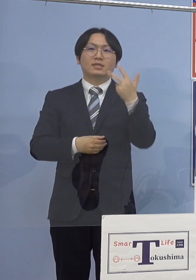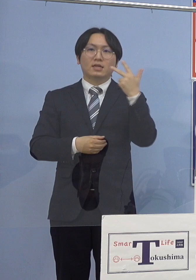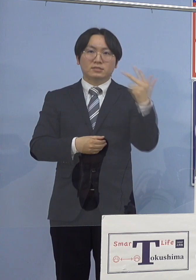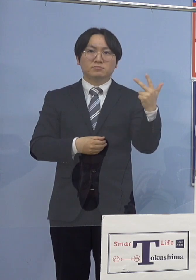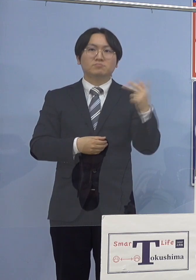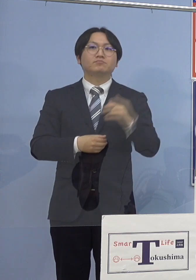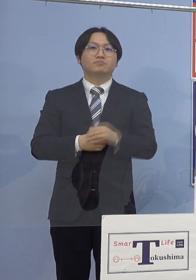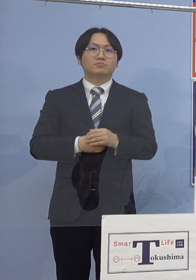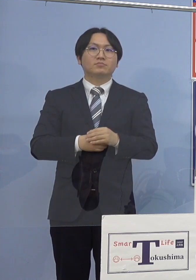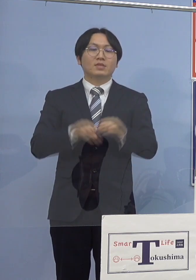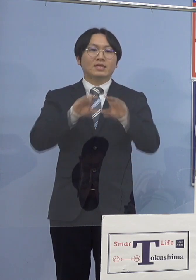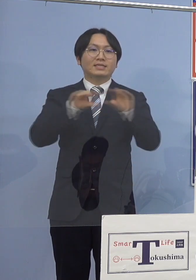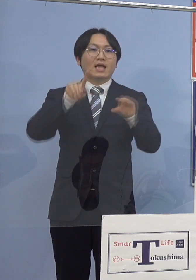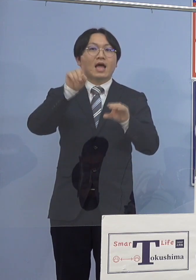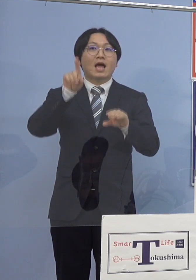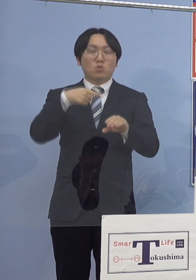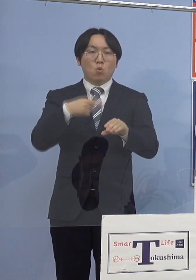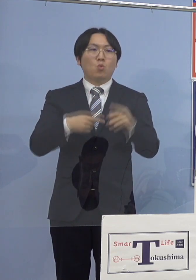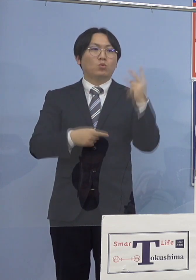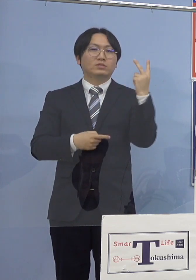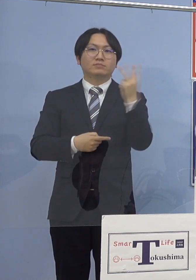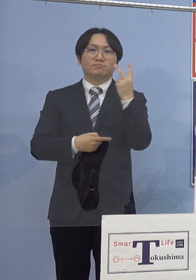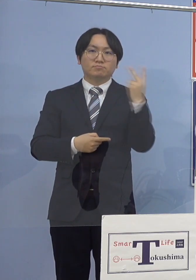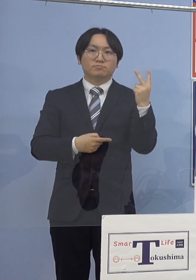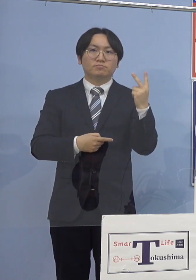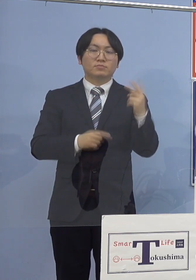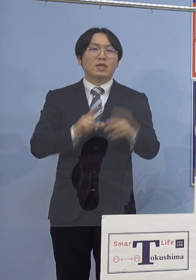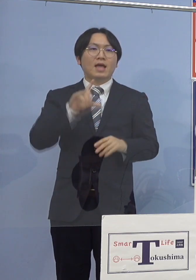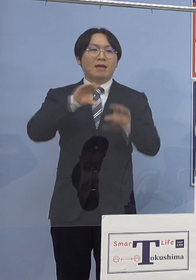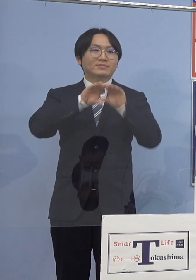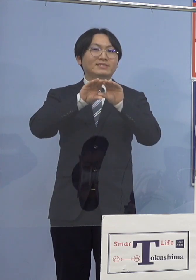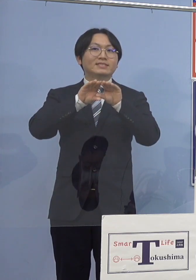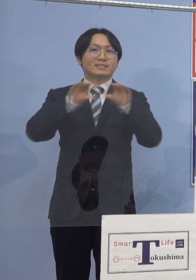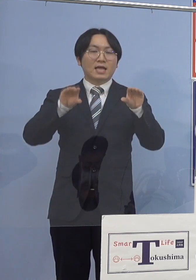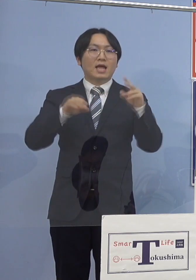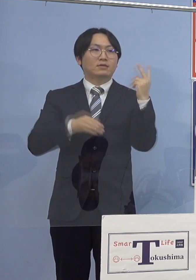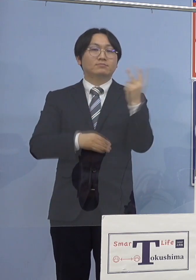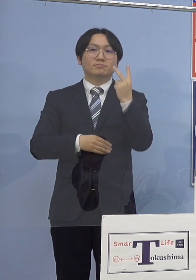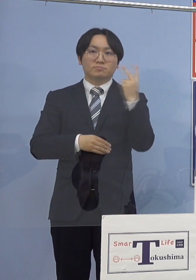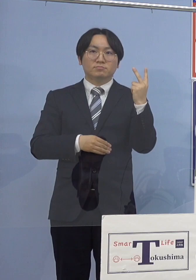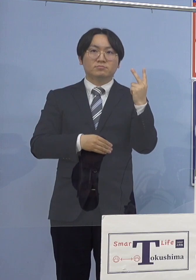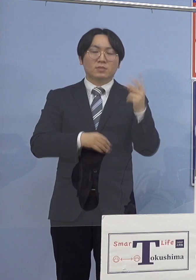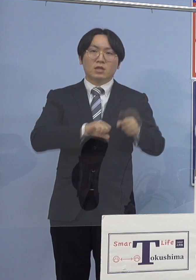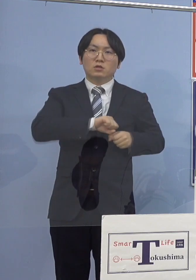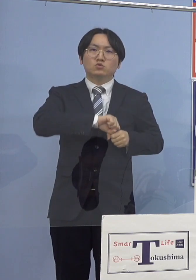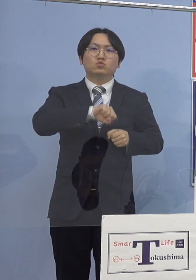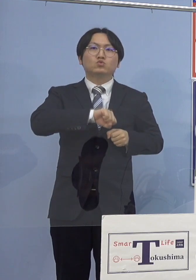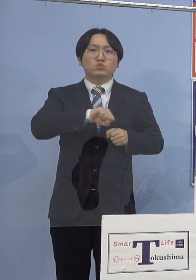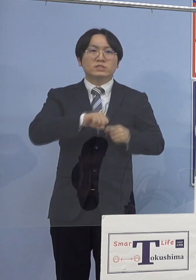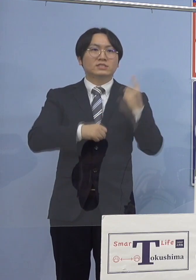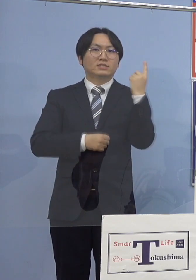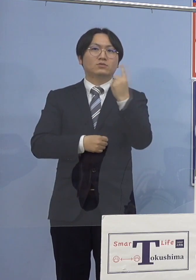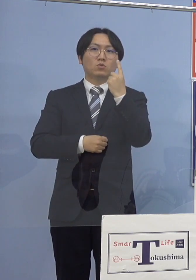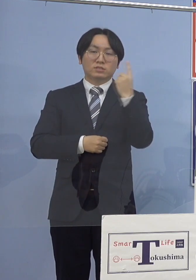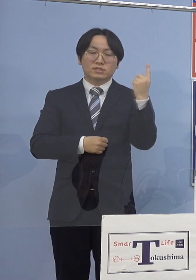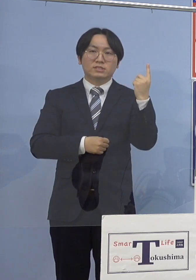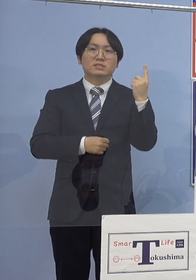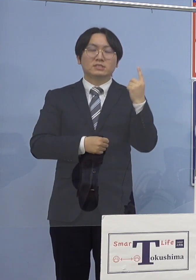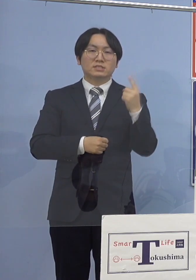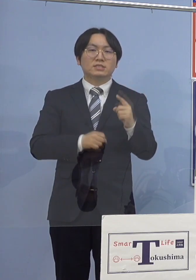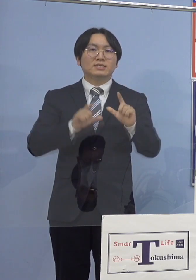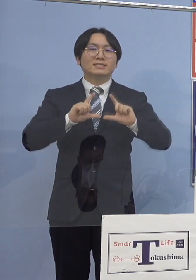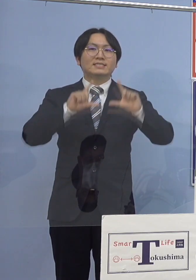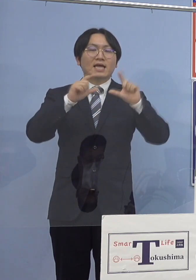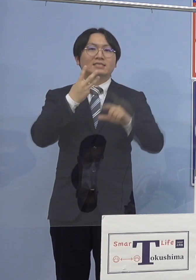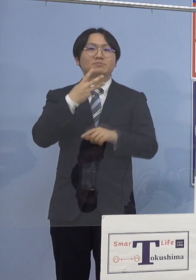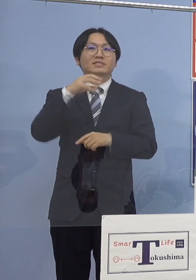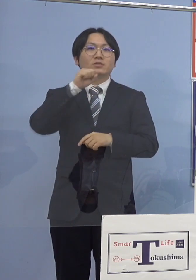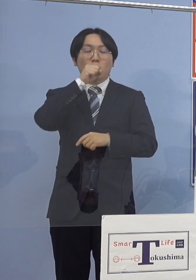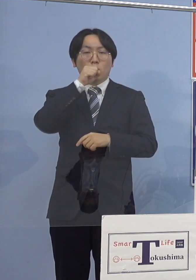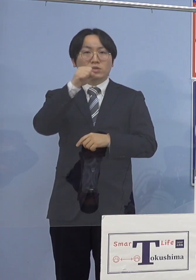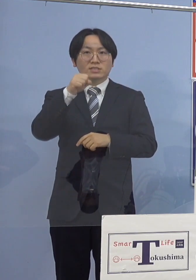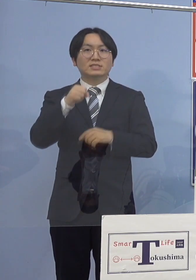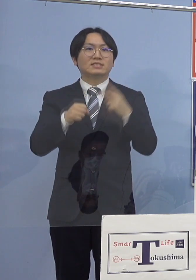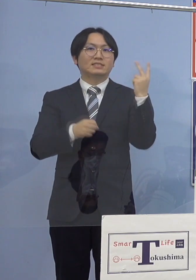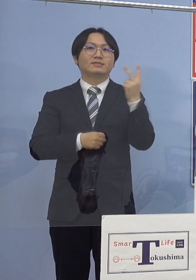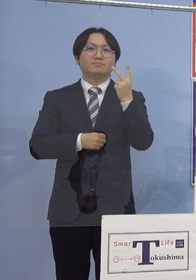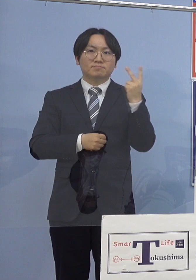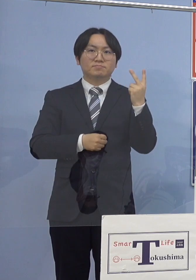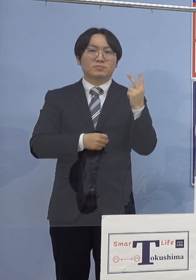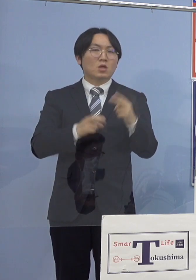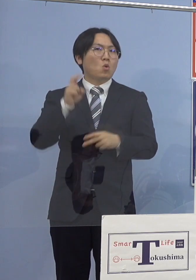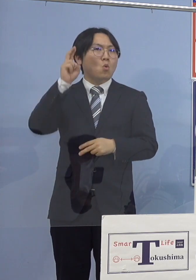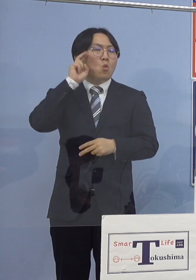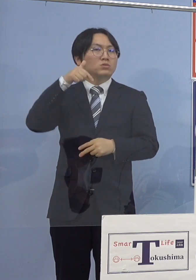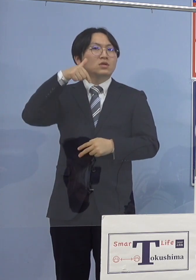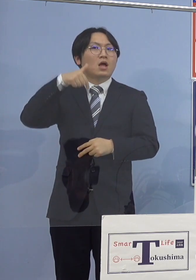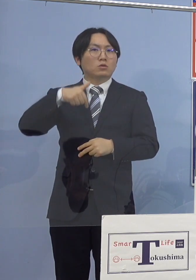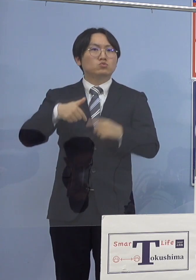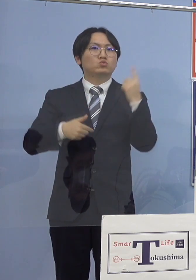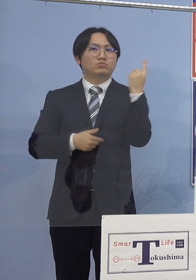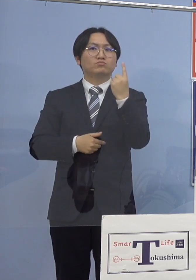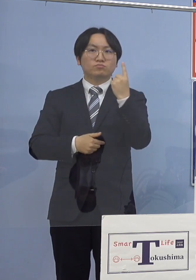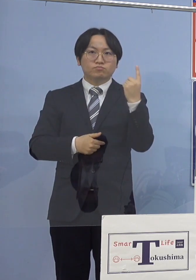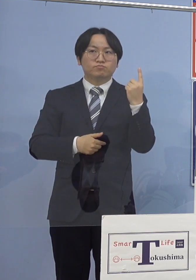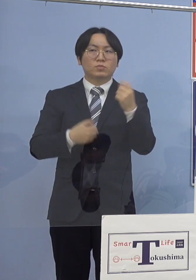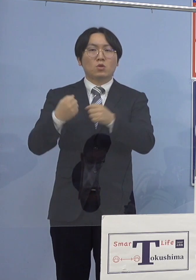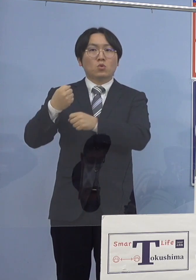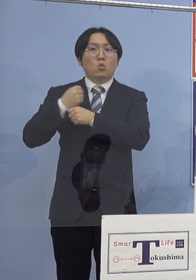板野町2名、上板町2名、つるぎ町1名 東みよし町2名、大阪府1名、兵庫県1名